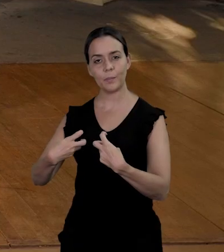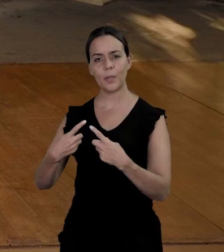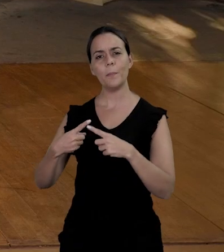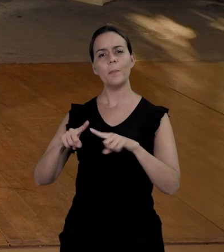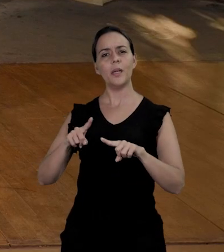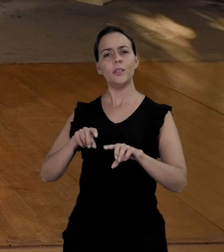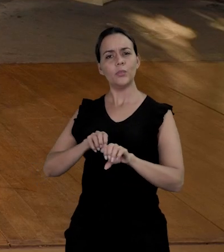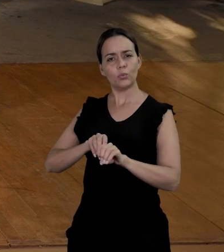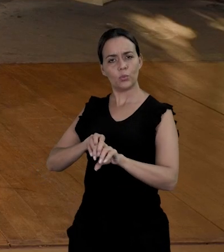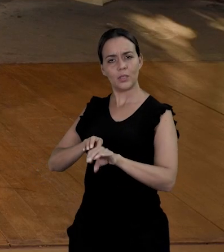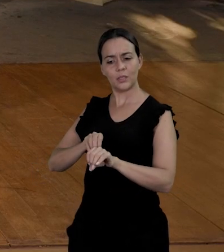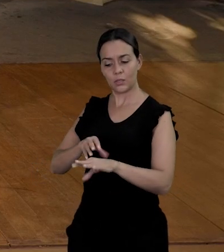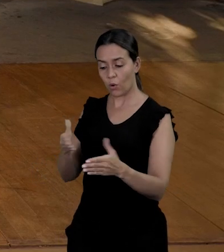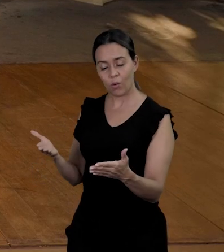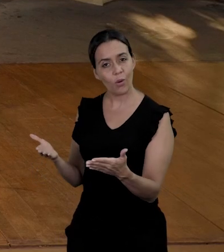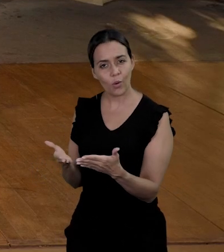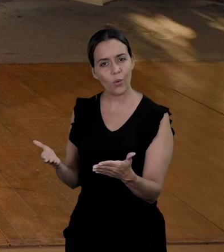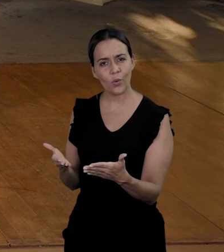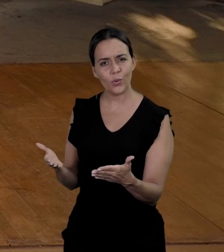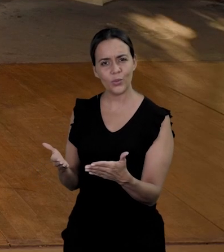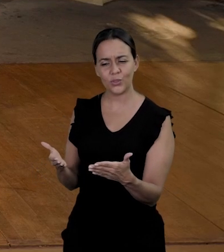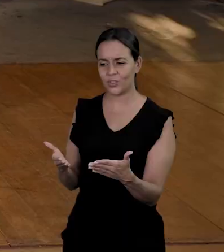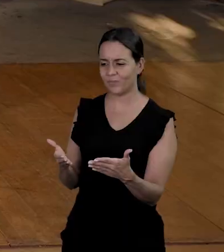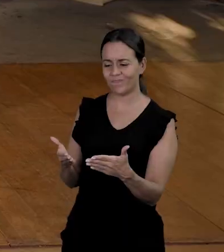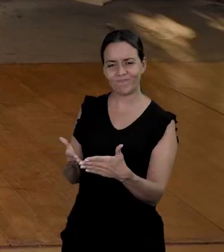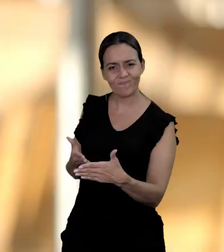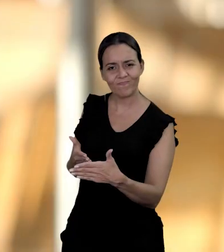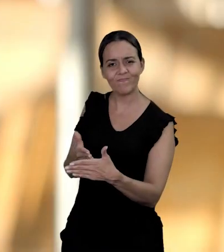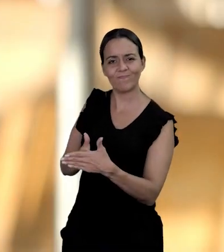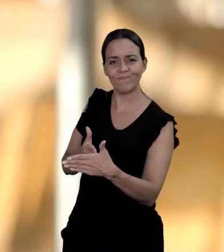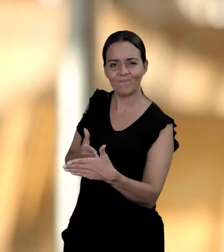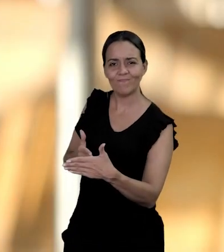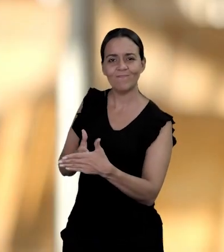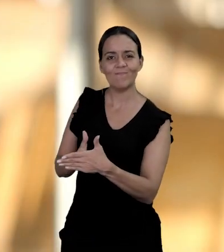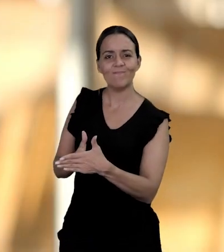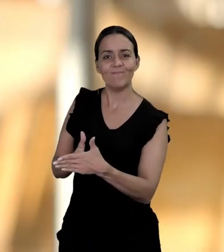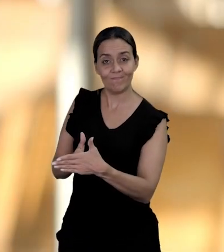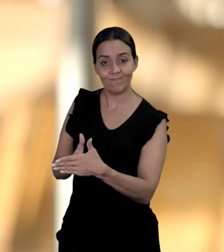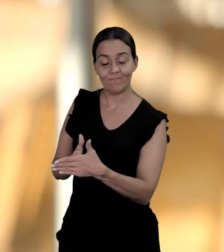E a maneira como a educação é feita hoje, ela quebra, ela limita isso.